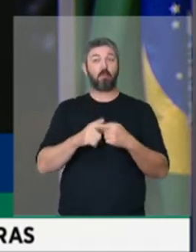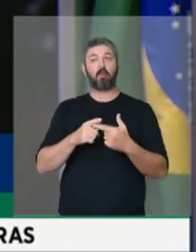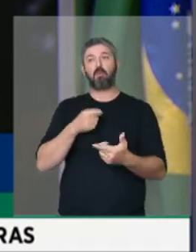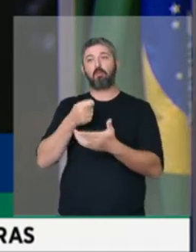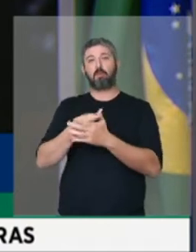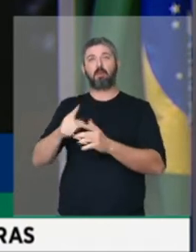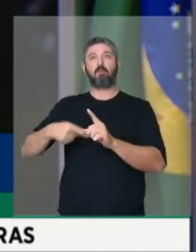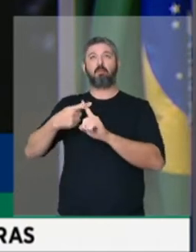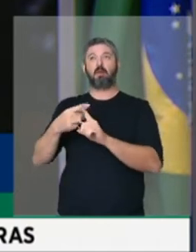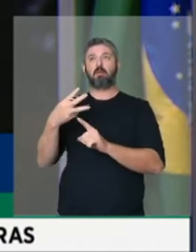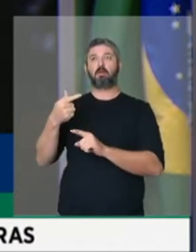ITAIPU QUE DEIXARÁDE PAGAR O FINANCIAMENTO DE UM BILHÃO DE